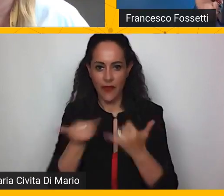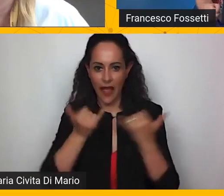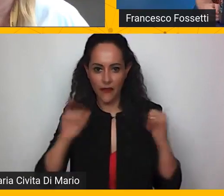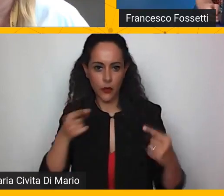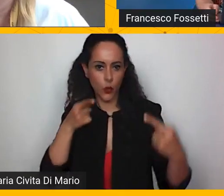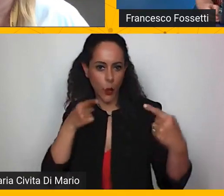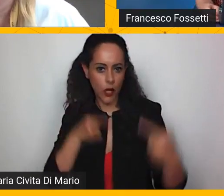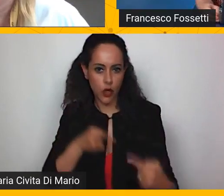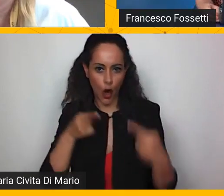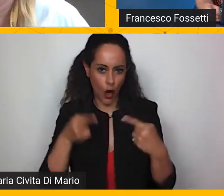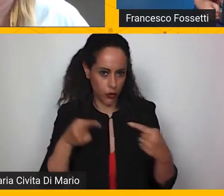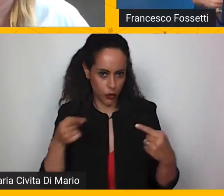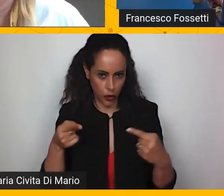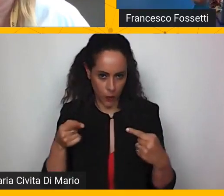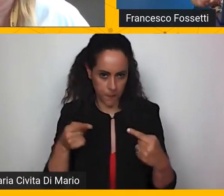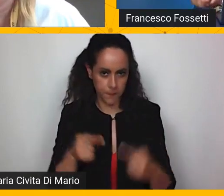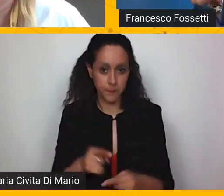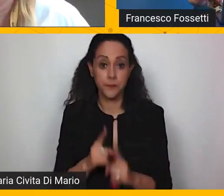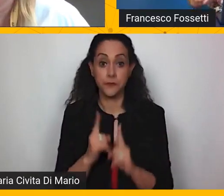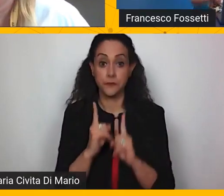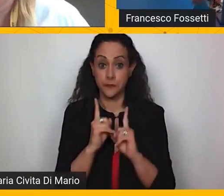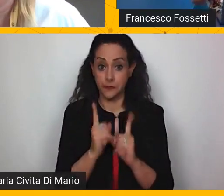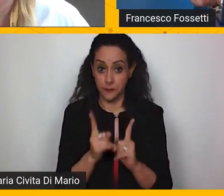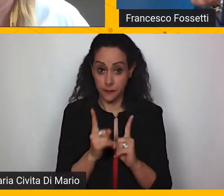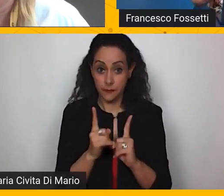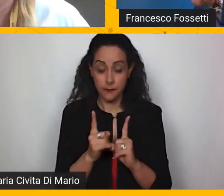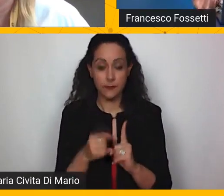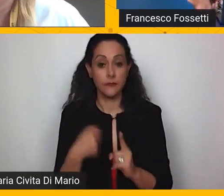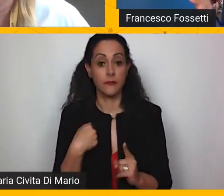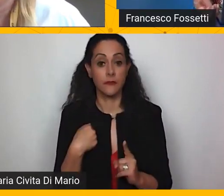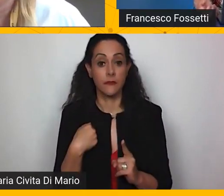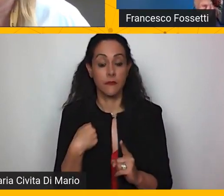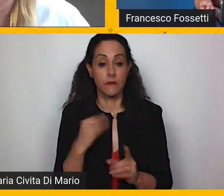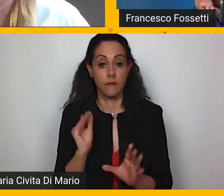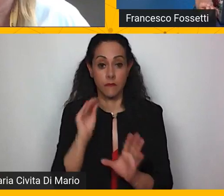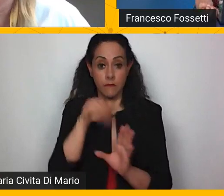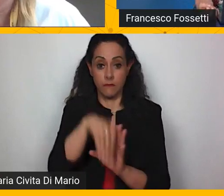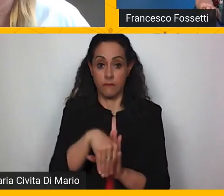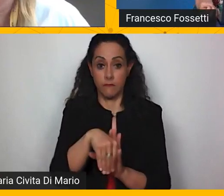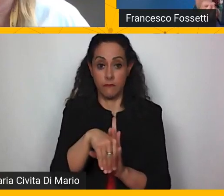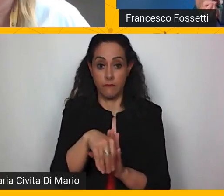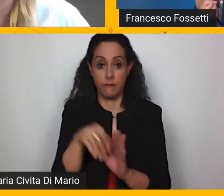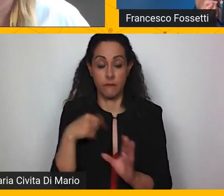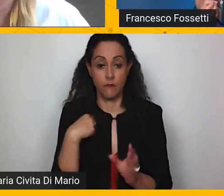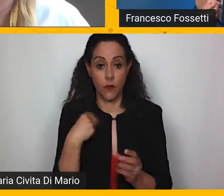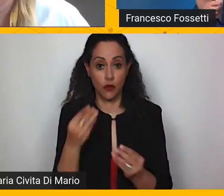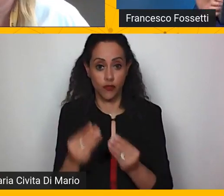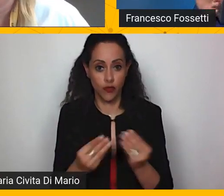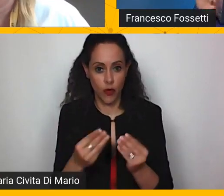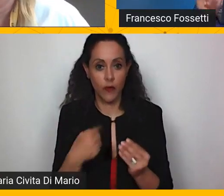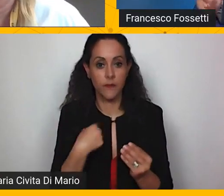l'avventura, lo scontro ehm una volta però che ci si trova